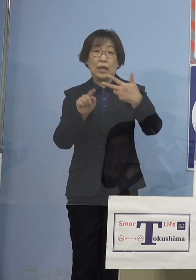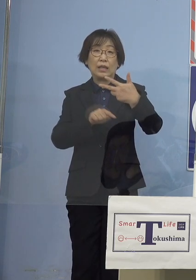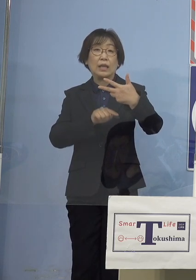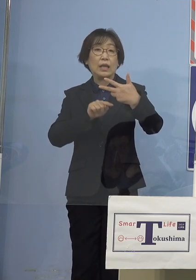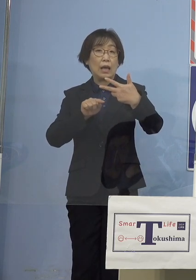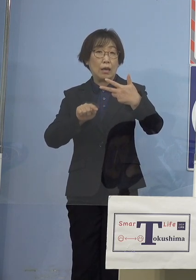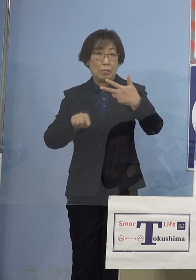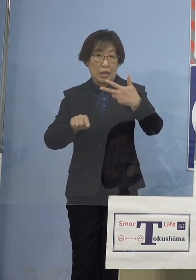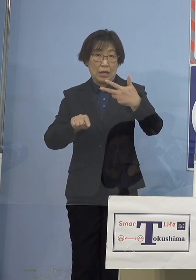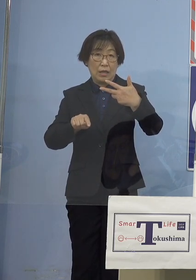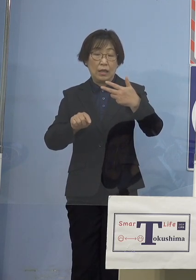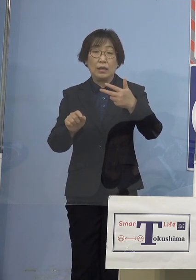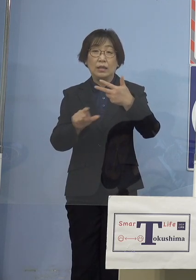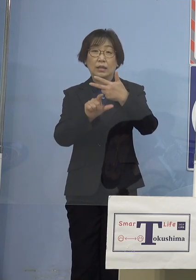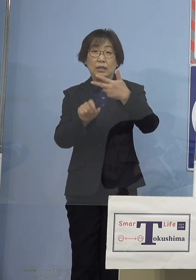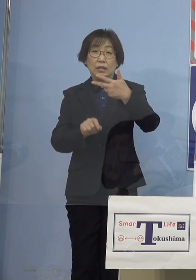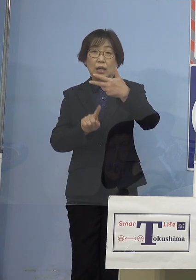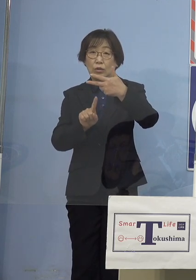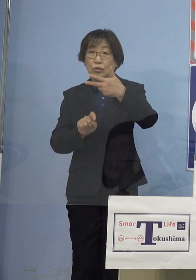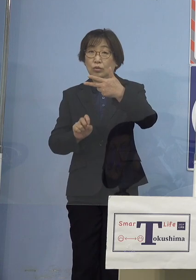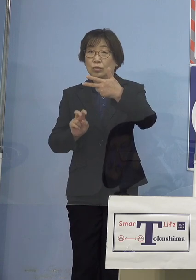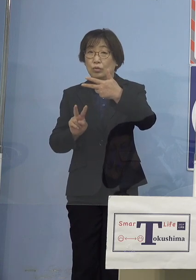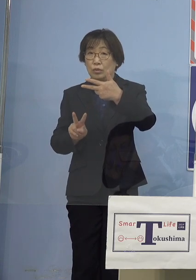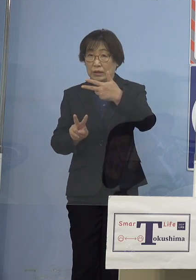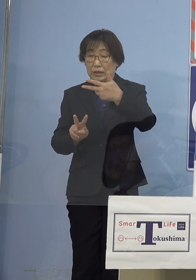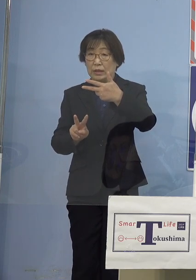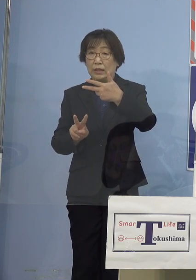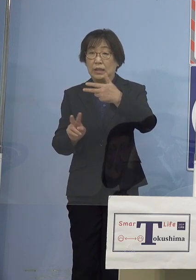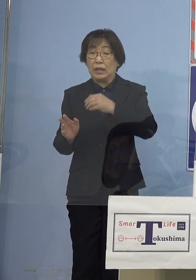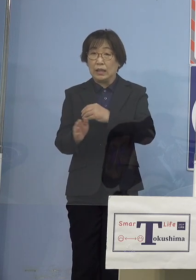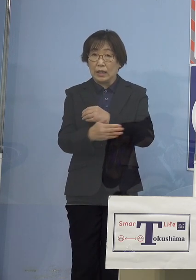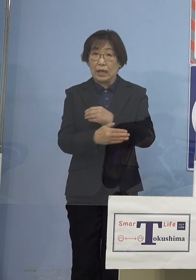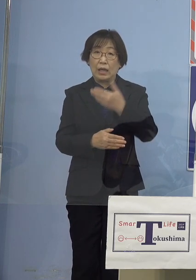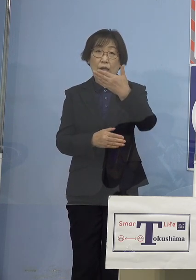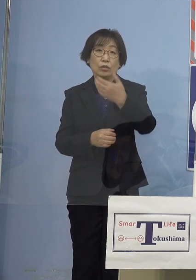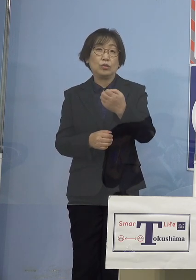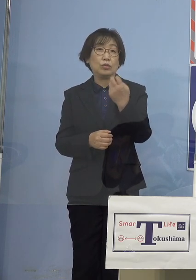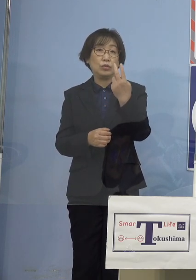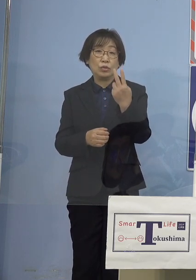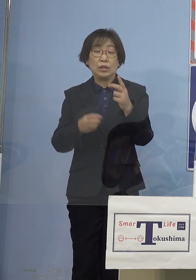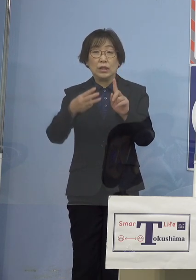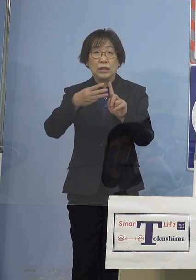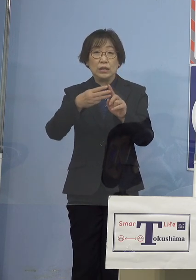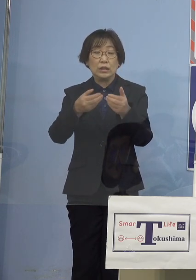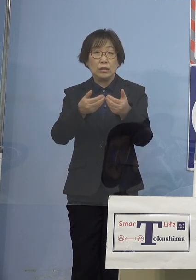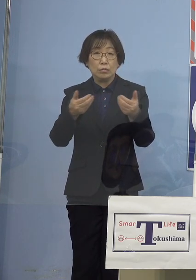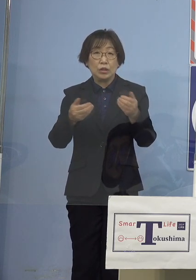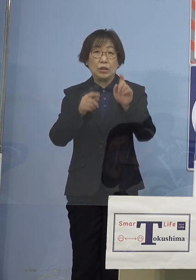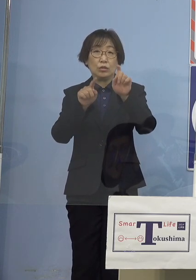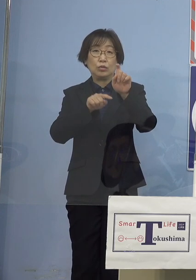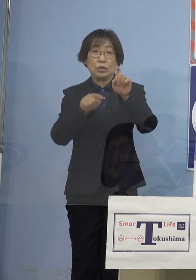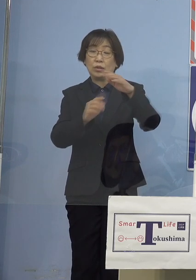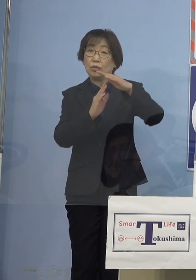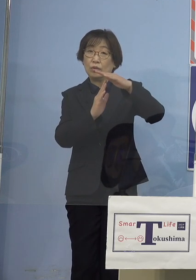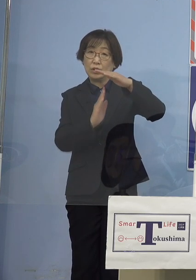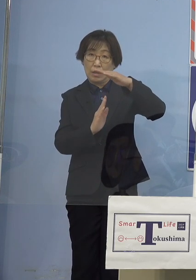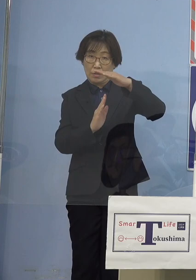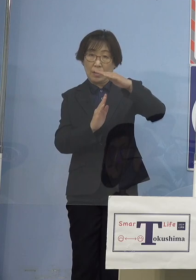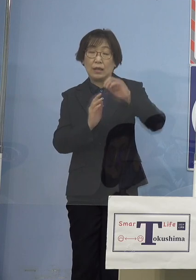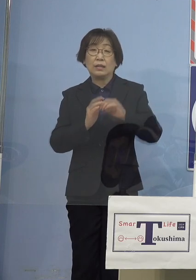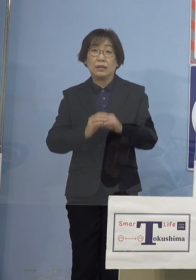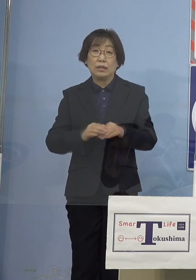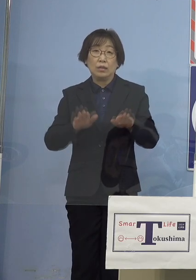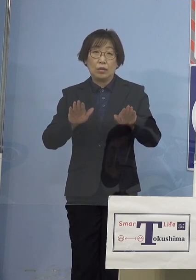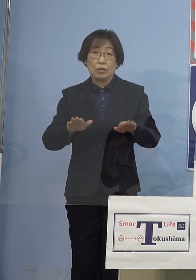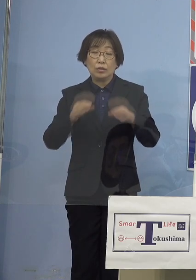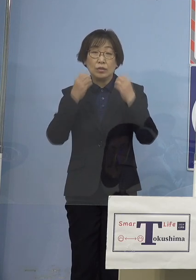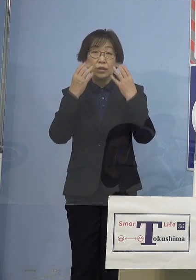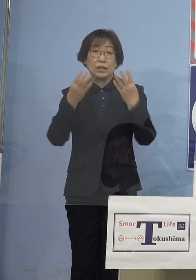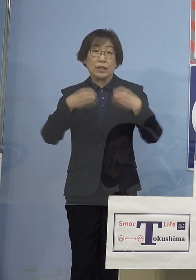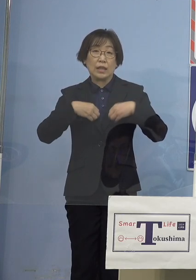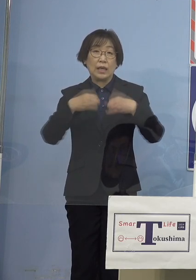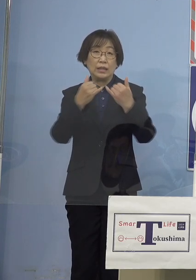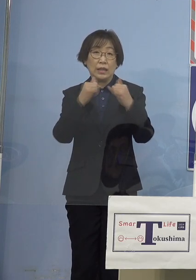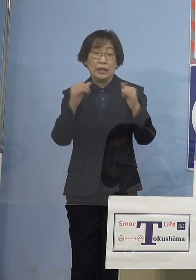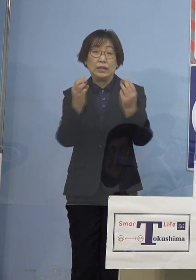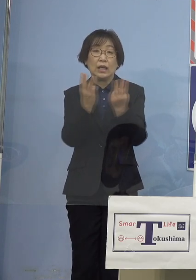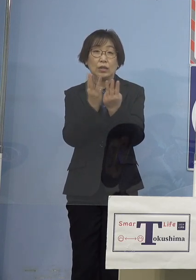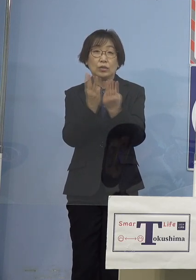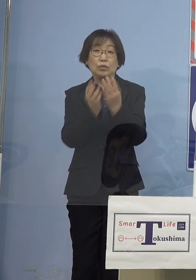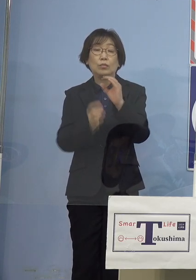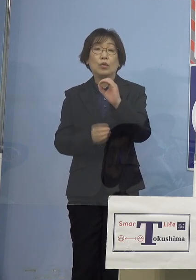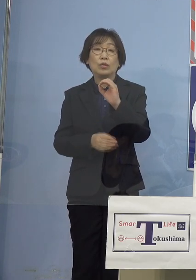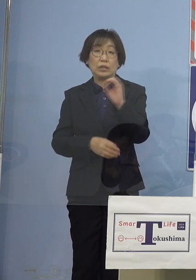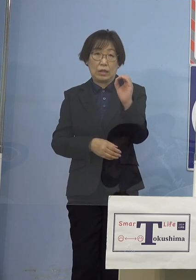7月12日以来、92日ぶりに10人を下回り 本日も新規感染者数がゼロとなるなど